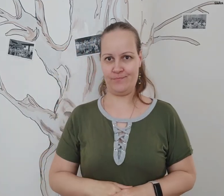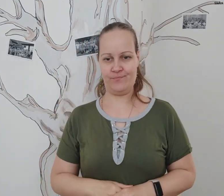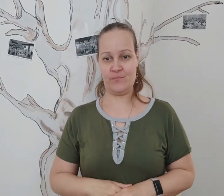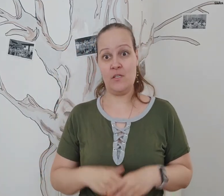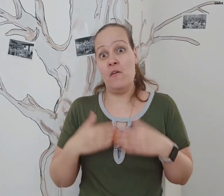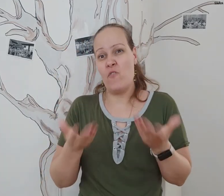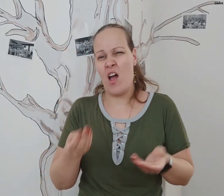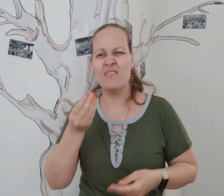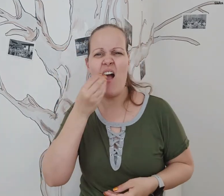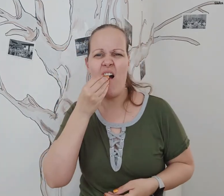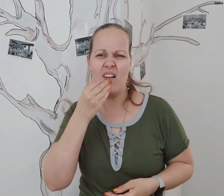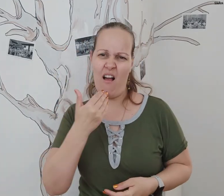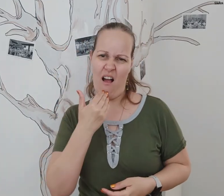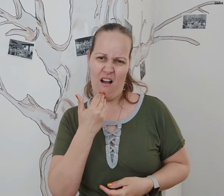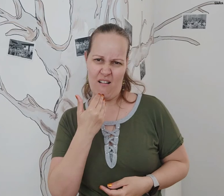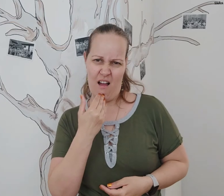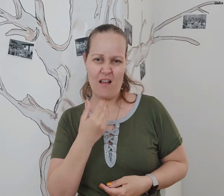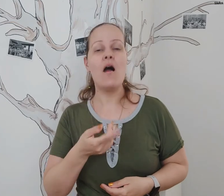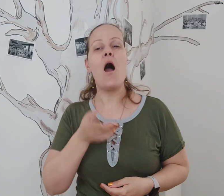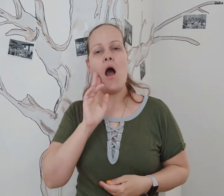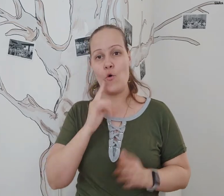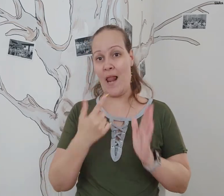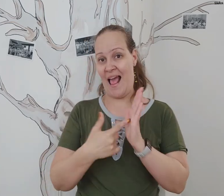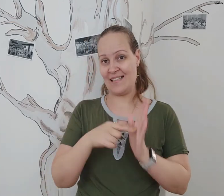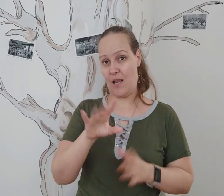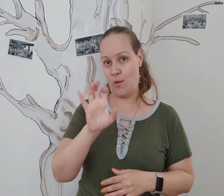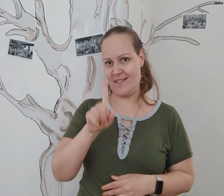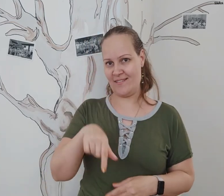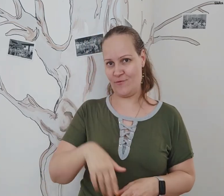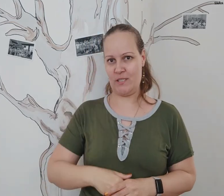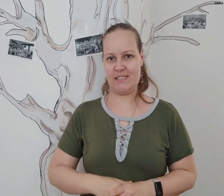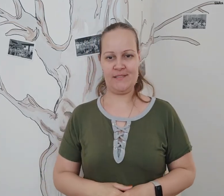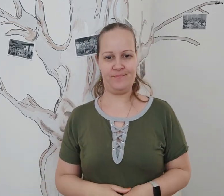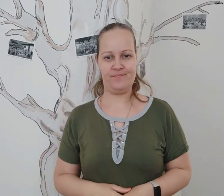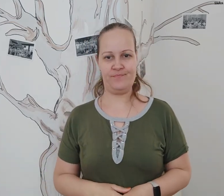vagy enni szeretne a pörköltből annak 1500 Ft .